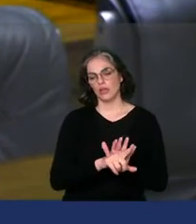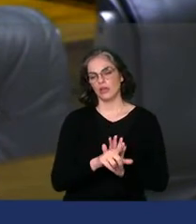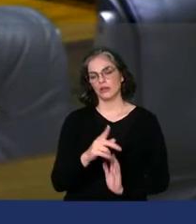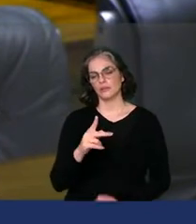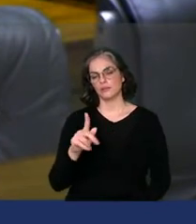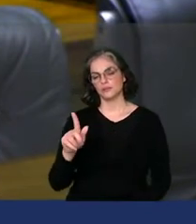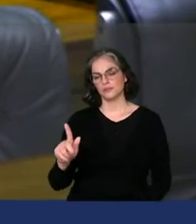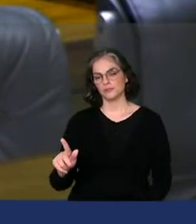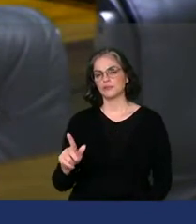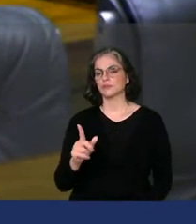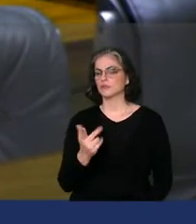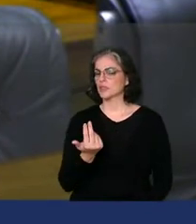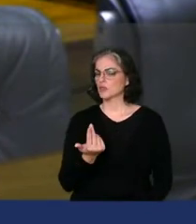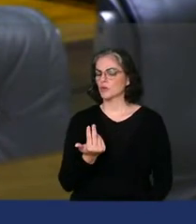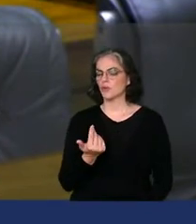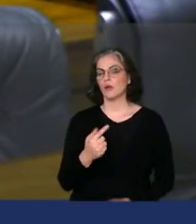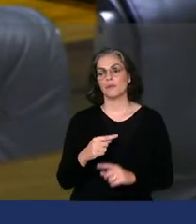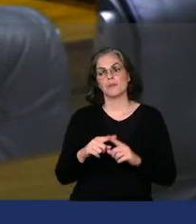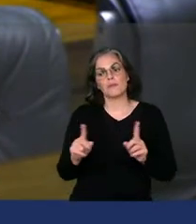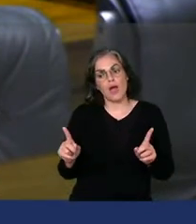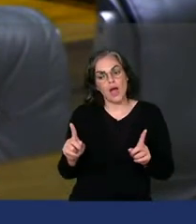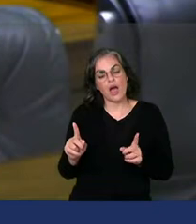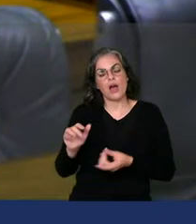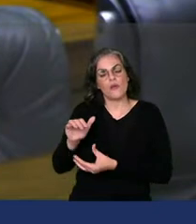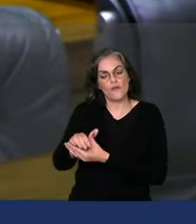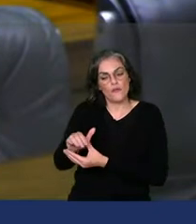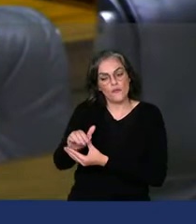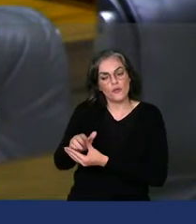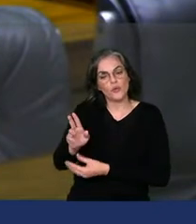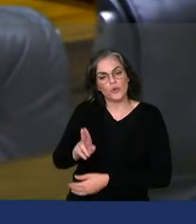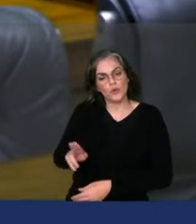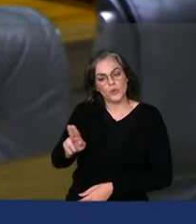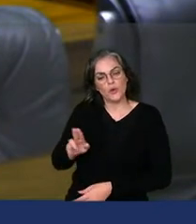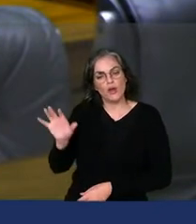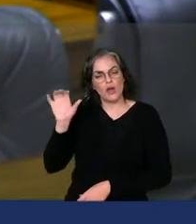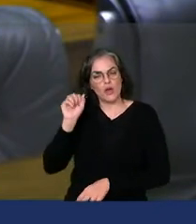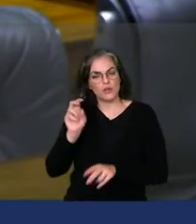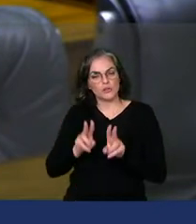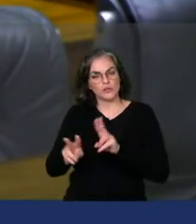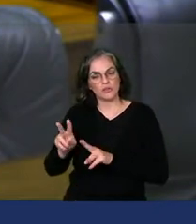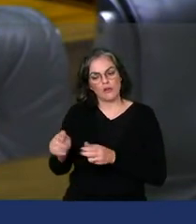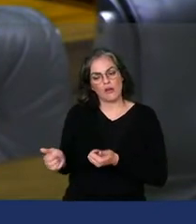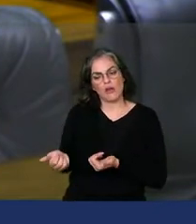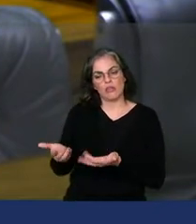GUSTAVO COM O MESMO ESCOPO, SOMENTE QUE LASTREADA SOBRE A FUNDO NACIONAL DO AUDIOVISUAL DARÁ. POR ISSO, HOJE É UM